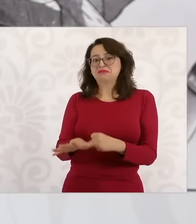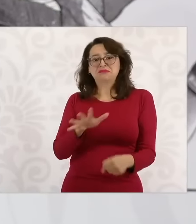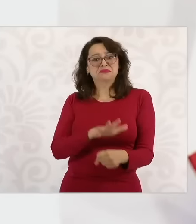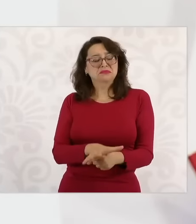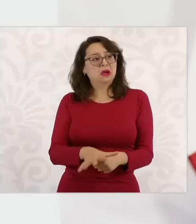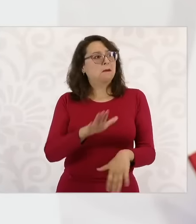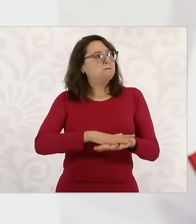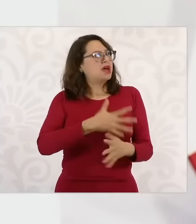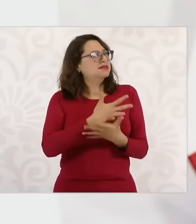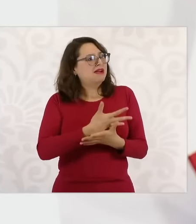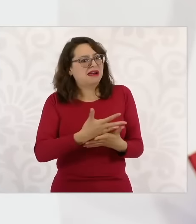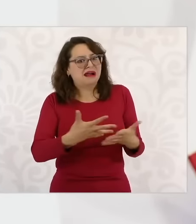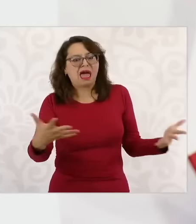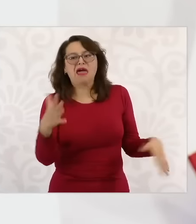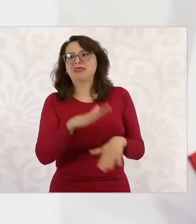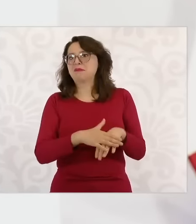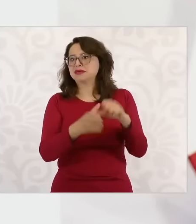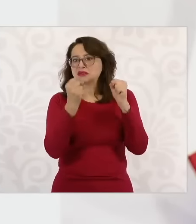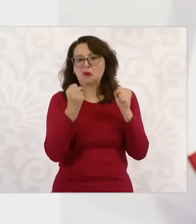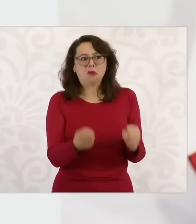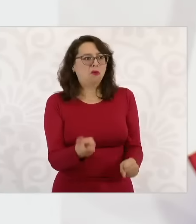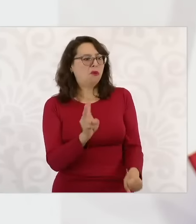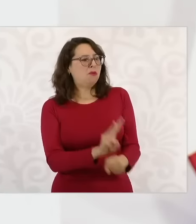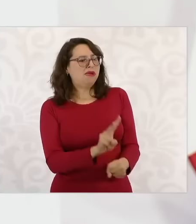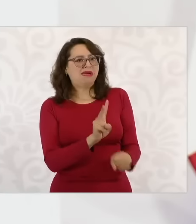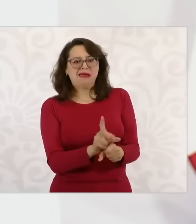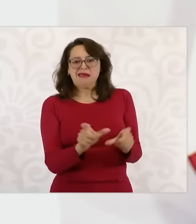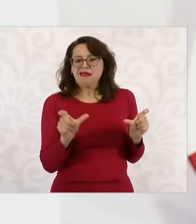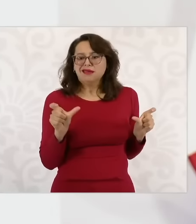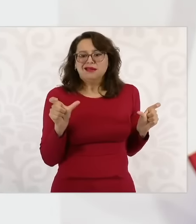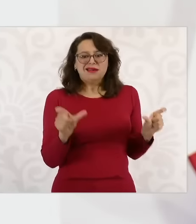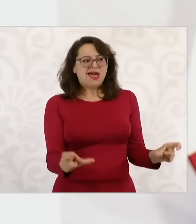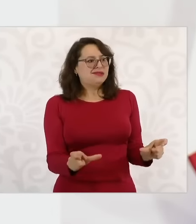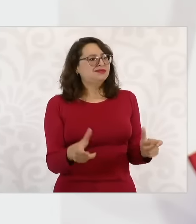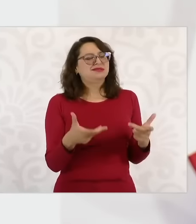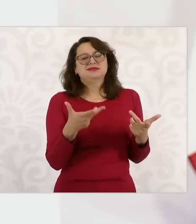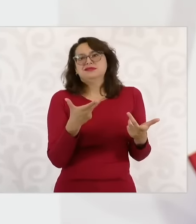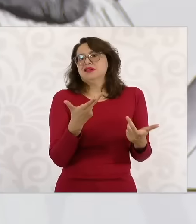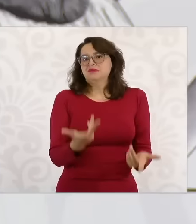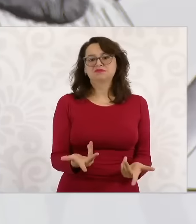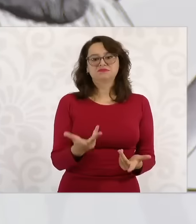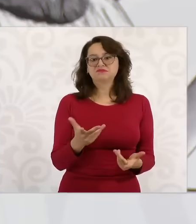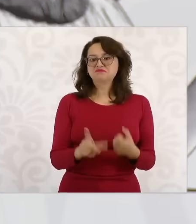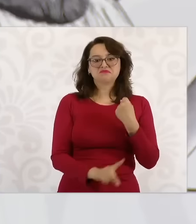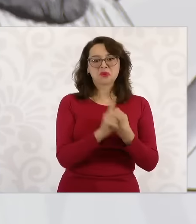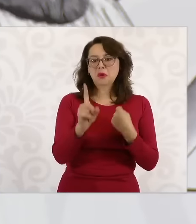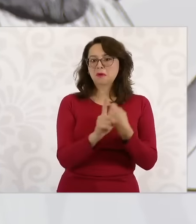más espacio, hay más seguridad a la salida de los contenedores. Es decir, no hay un solo reclamo